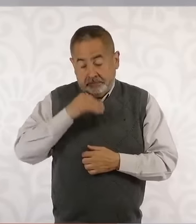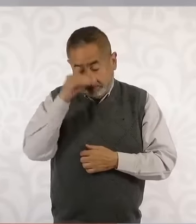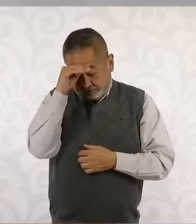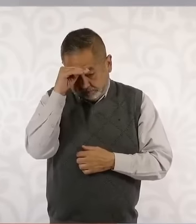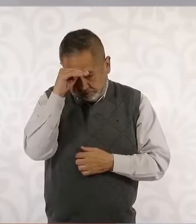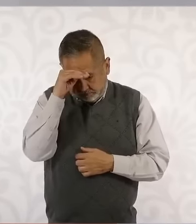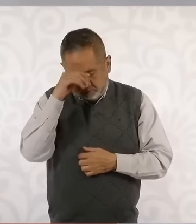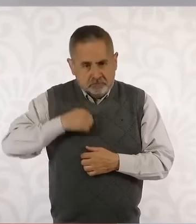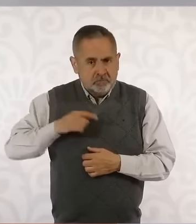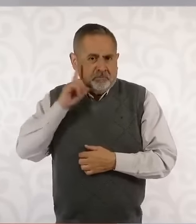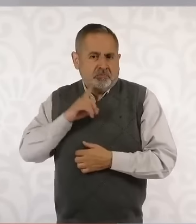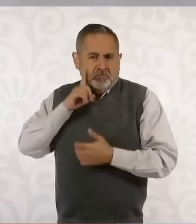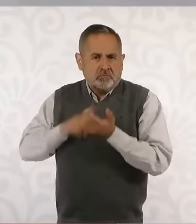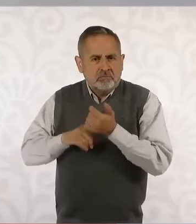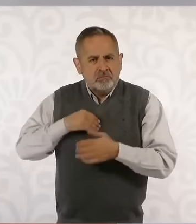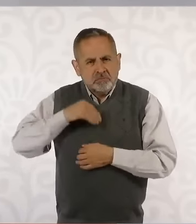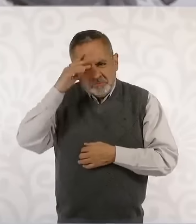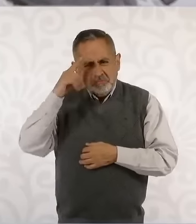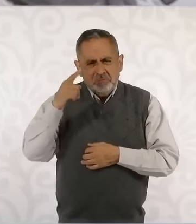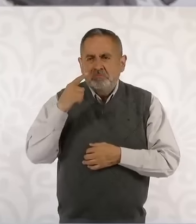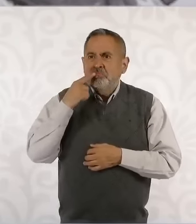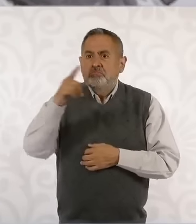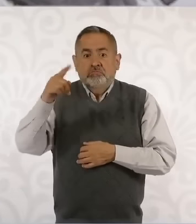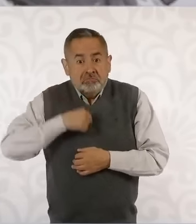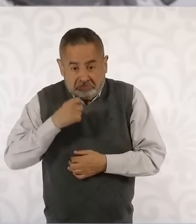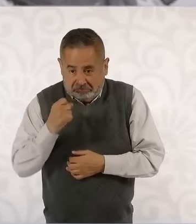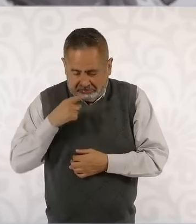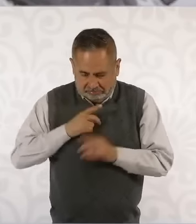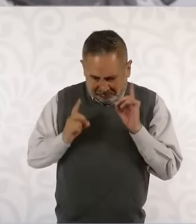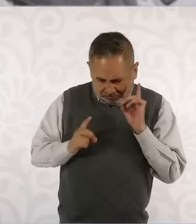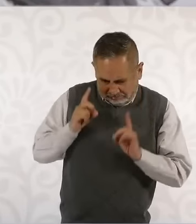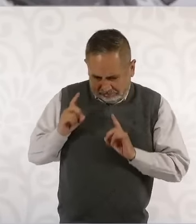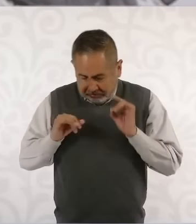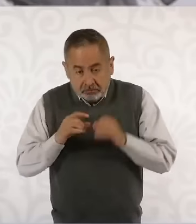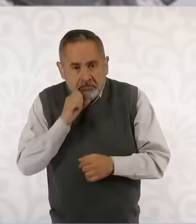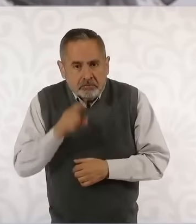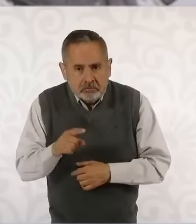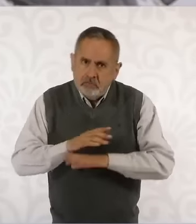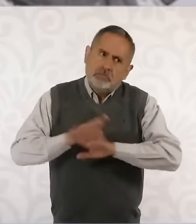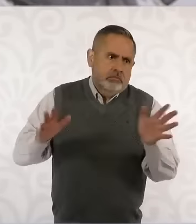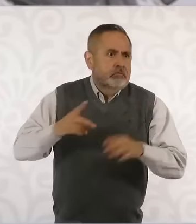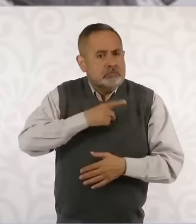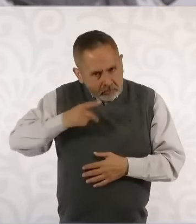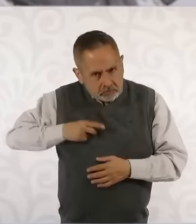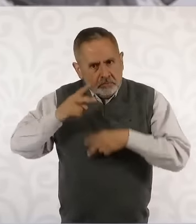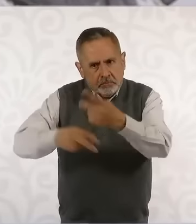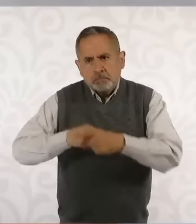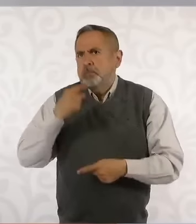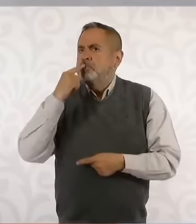como mujer, presento la denuncia, no presento la denuncia y después dije, tengo que presentarla,